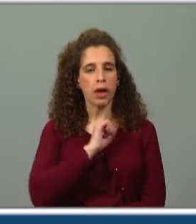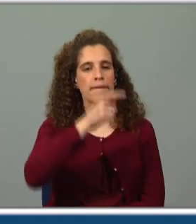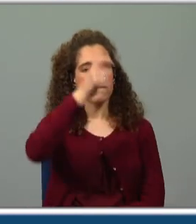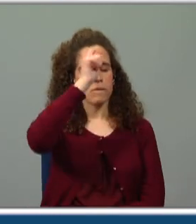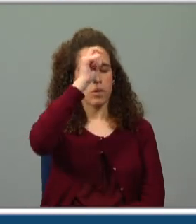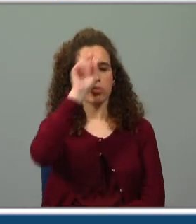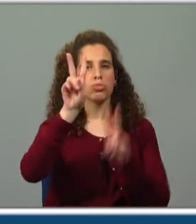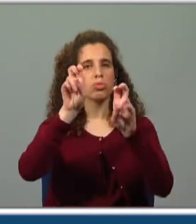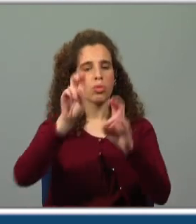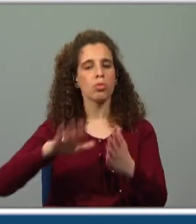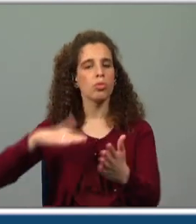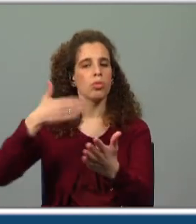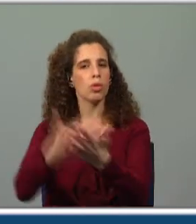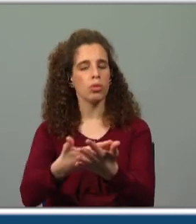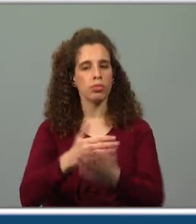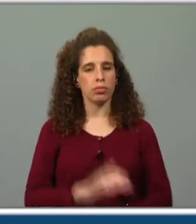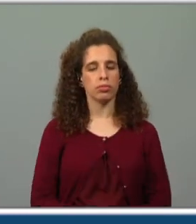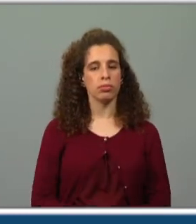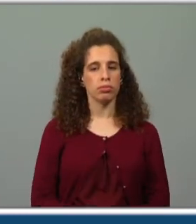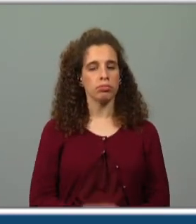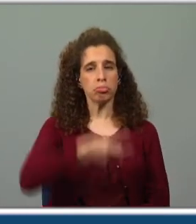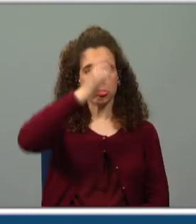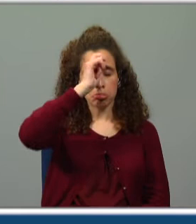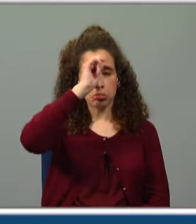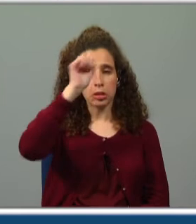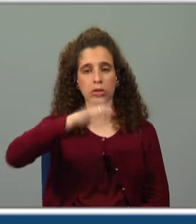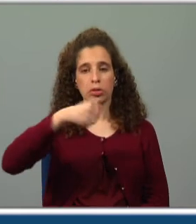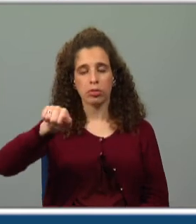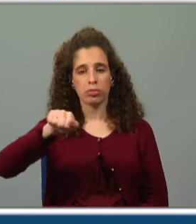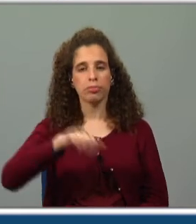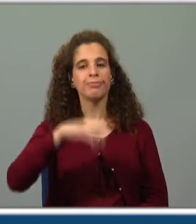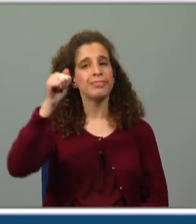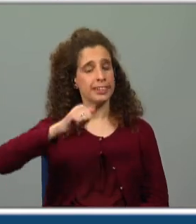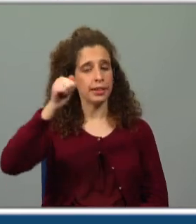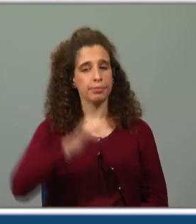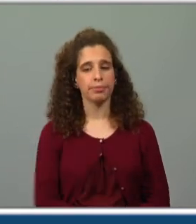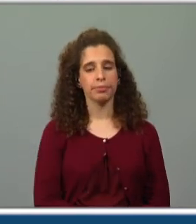respeita o tema proposto respeitava sim ou não sim 尊重提議的主題 尊重 是或者不是